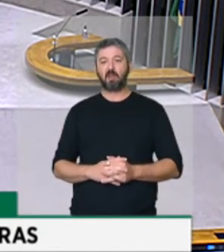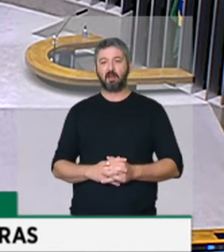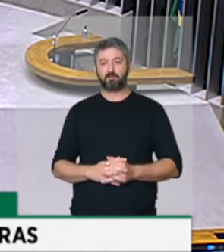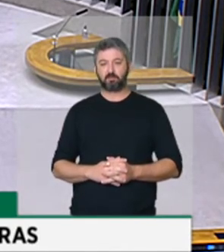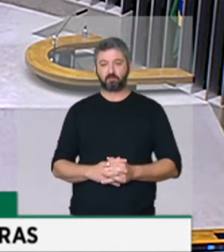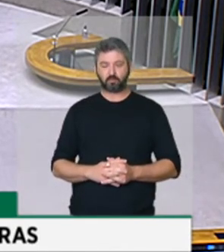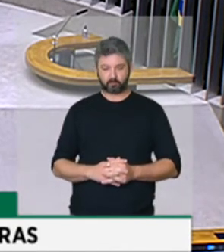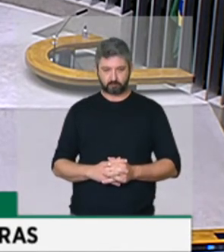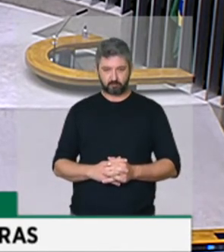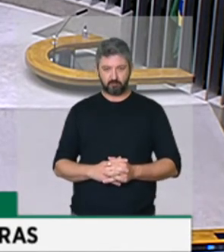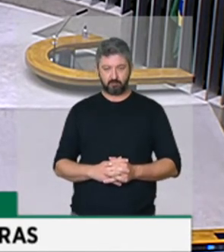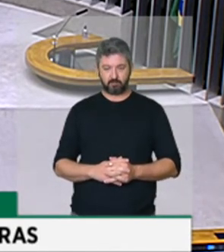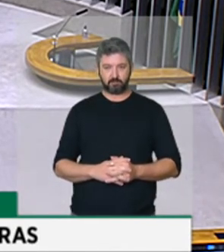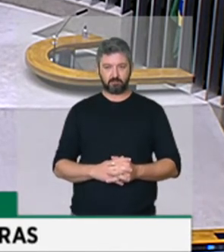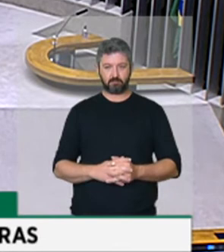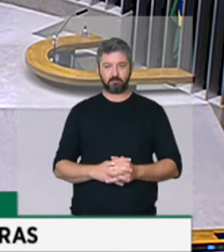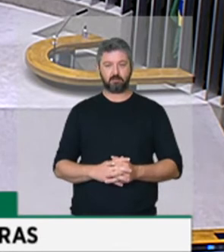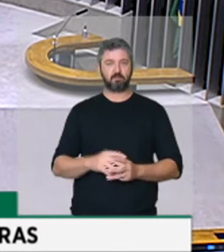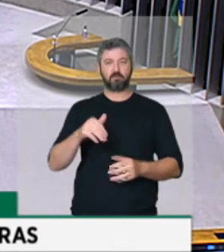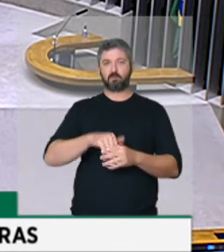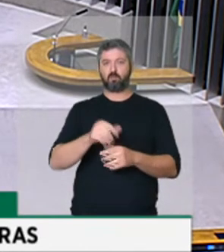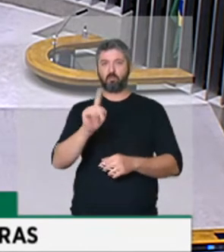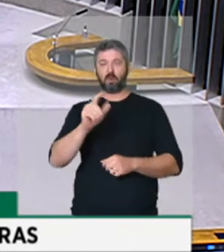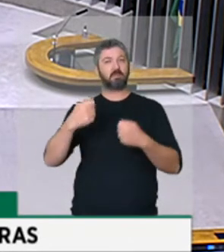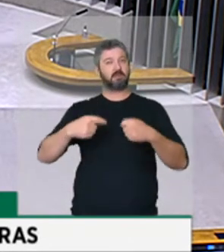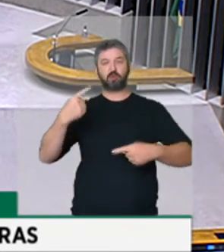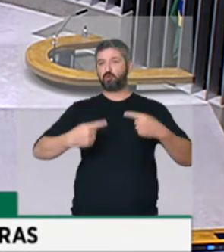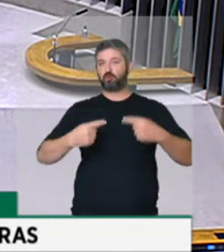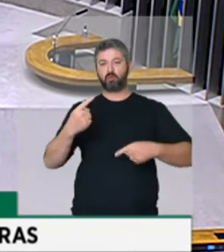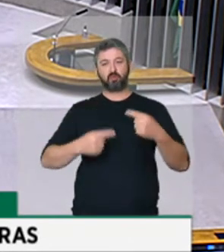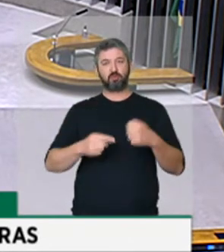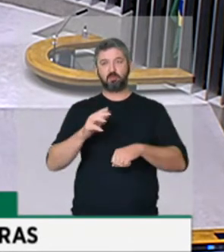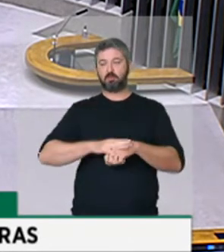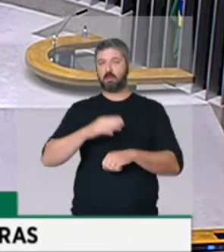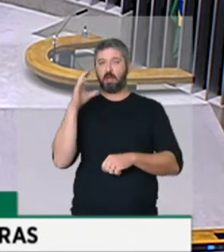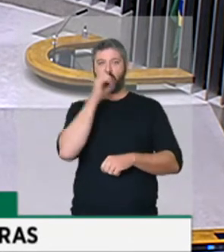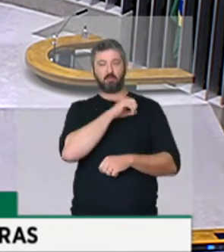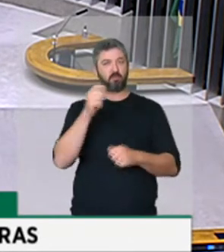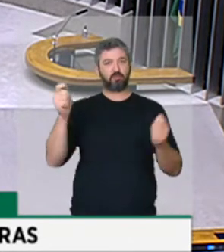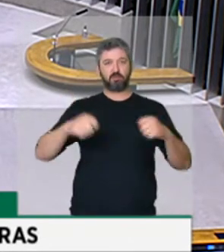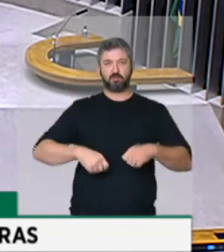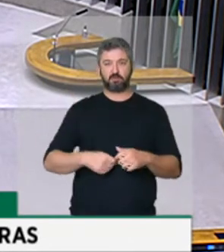ORIENTA O PODEMOS? -- [DEPUTADO]: PODEMOS ORIENTA NÃO ENTENDENDO QUE É UMA PAUTA IMPORTANTE E PRECISA SER DISCUTIDA. -- [PRESIDENTE]: COMO